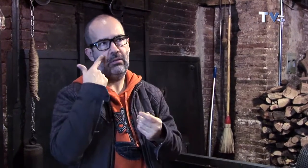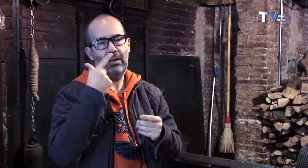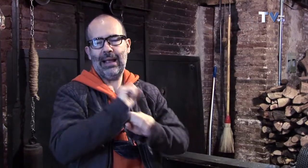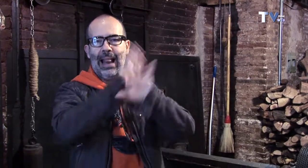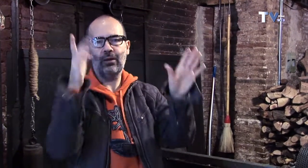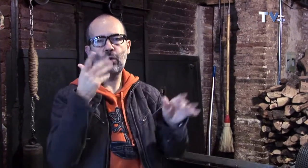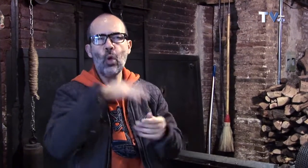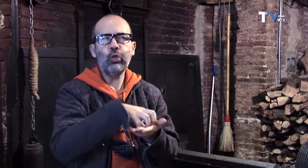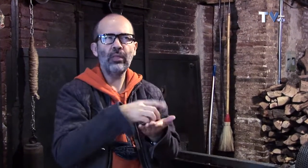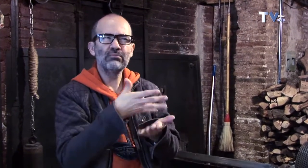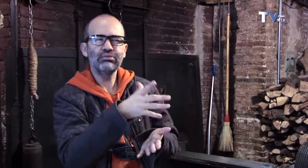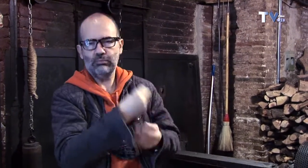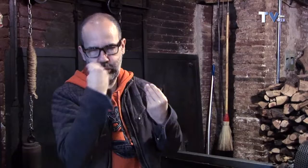Está claro que tienen muy buena calidad.